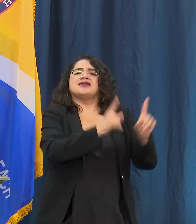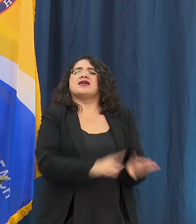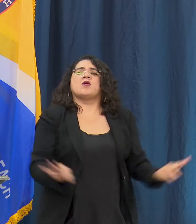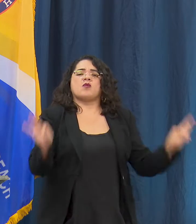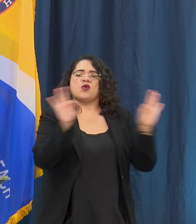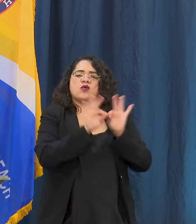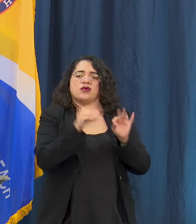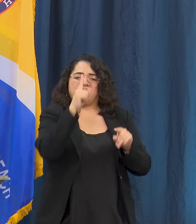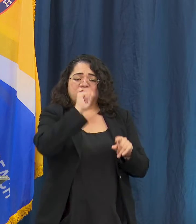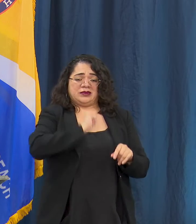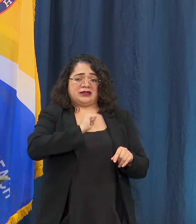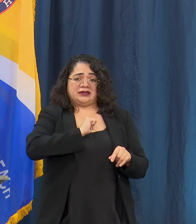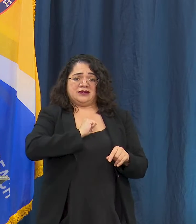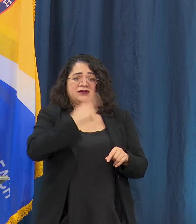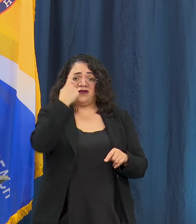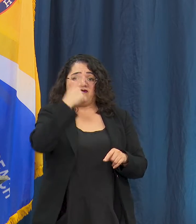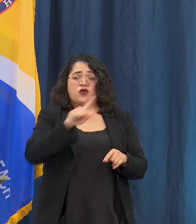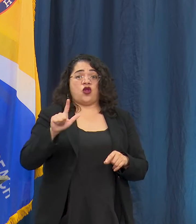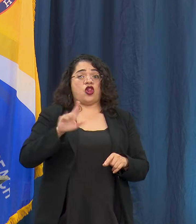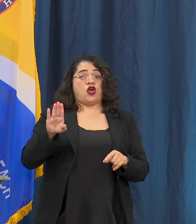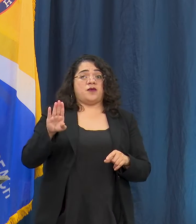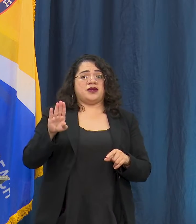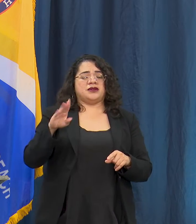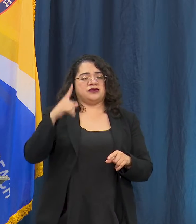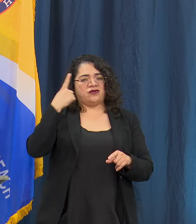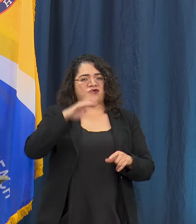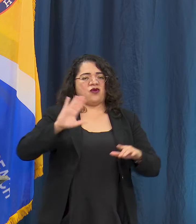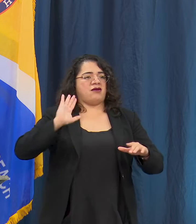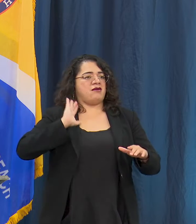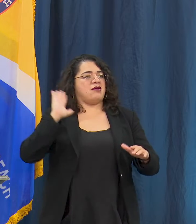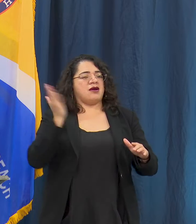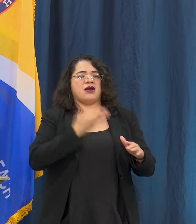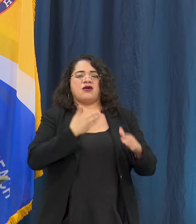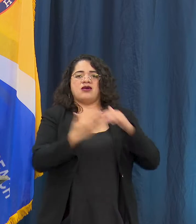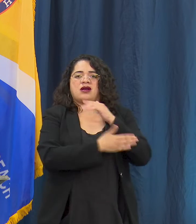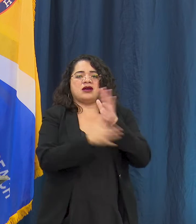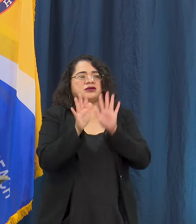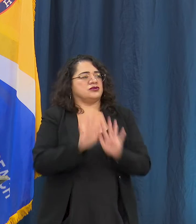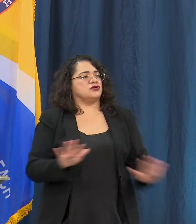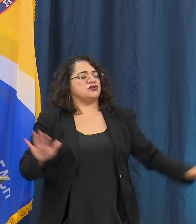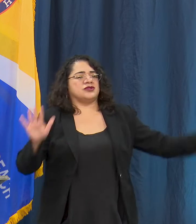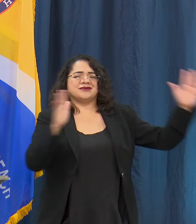nuestra comunidad y la ciudad de langue de este sabemos que a bestow muchas in